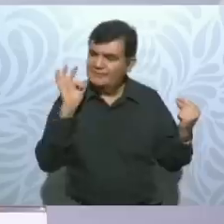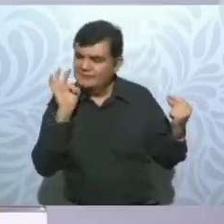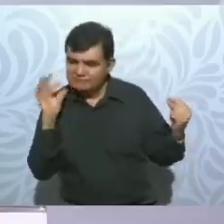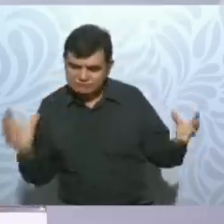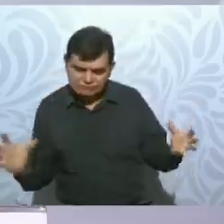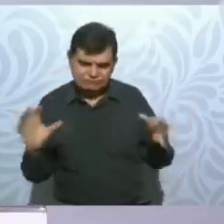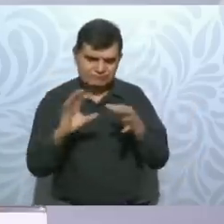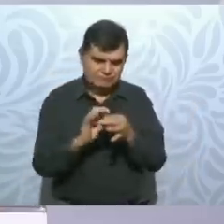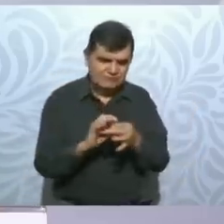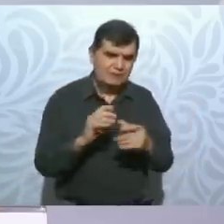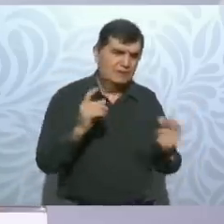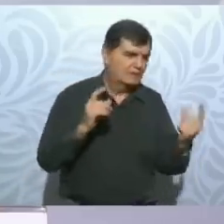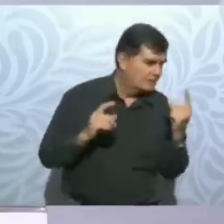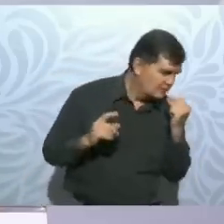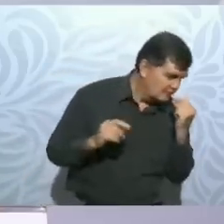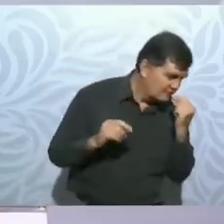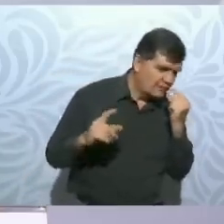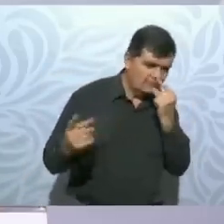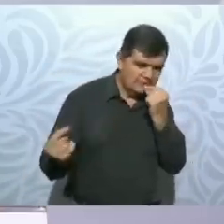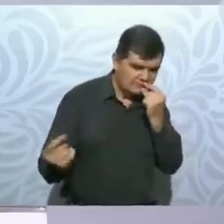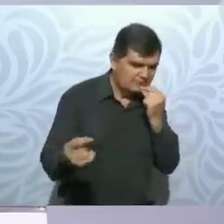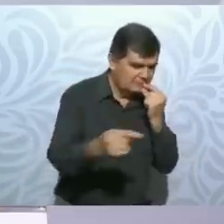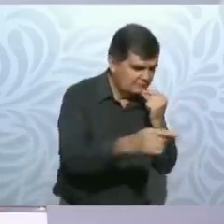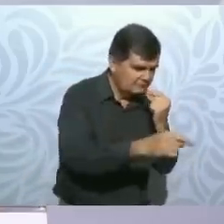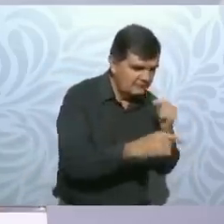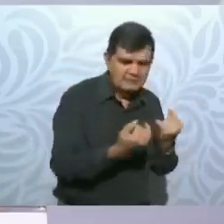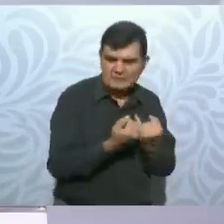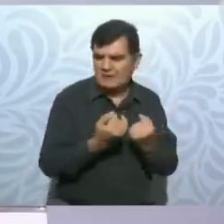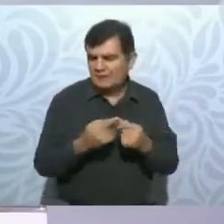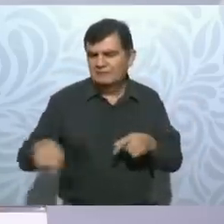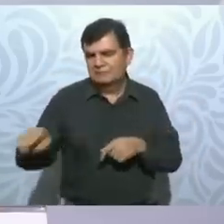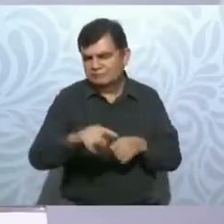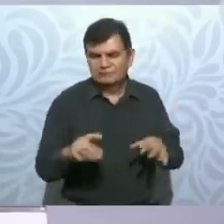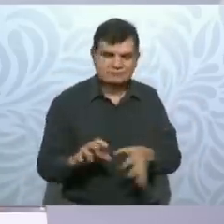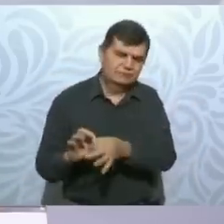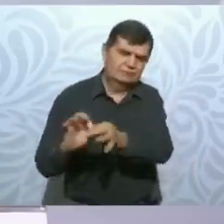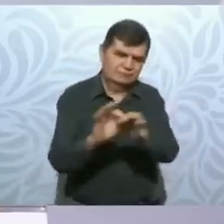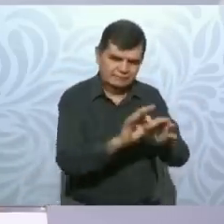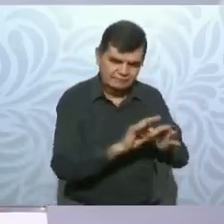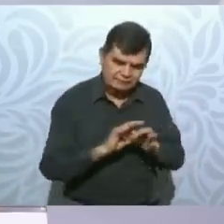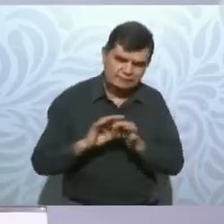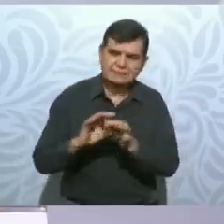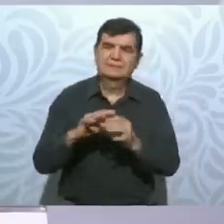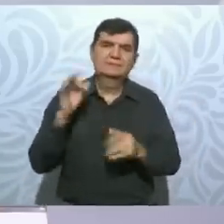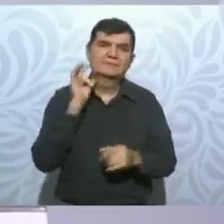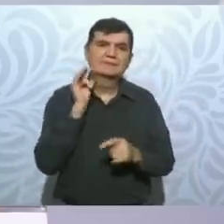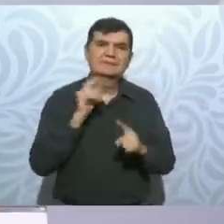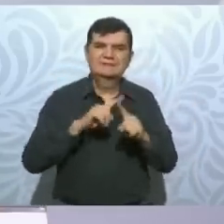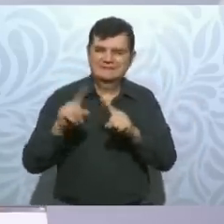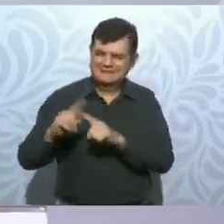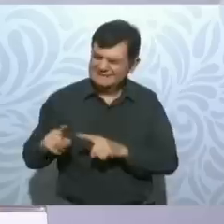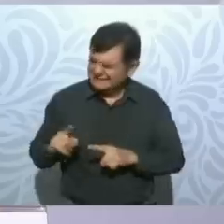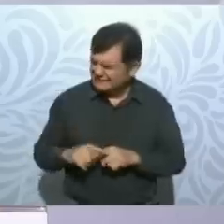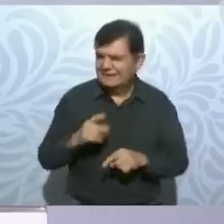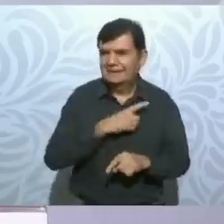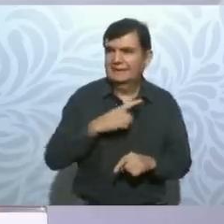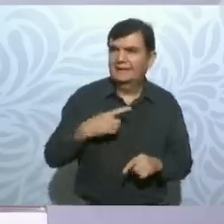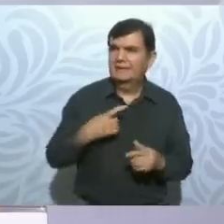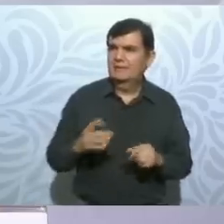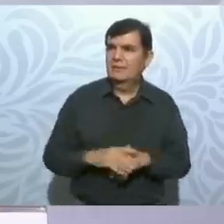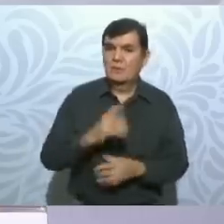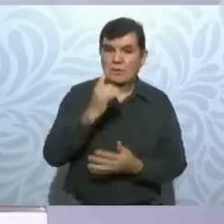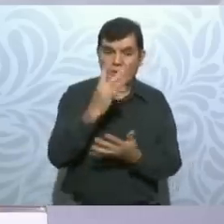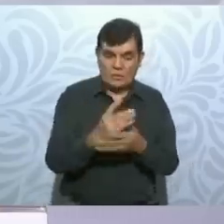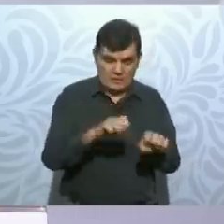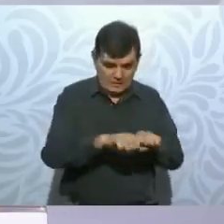policía y las policías de investigación de las fiscalías es decir un solo equipo